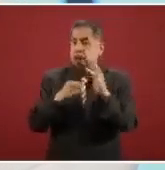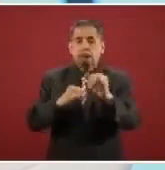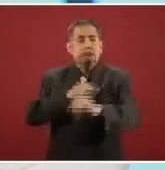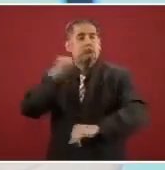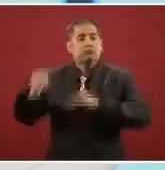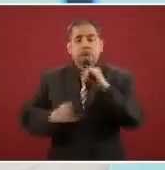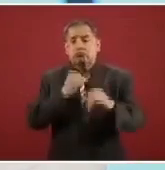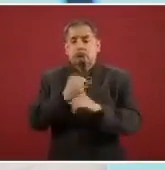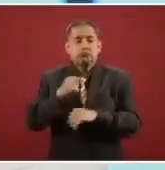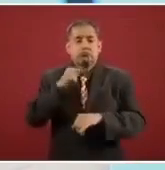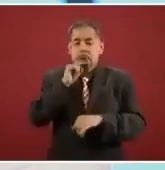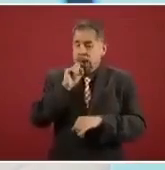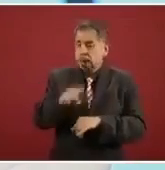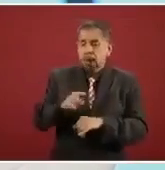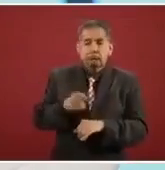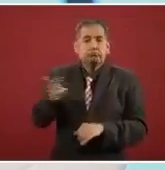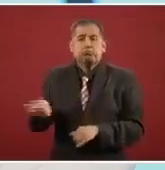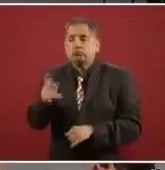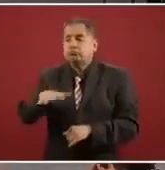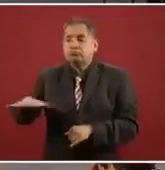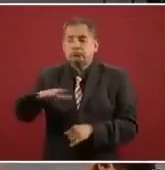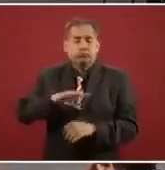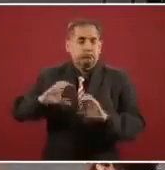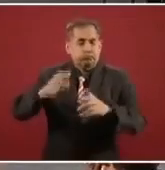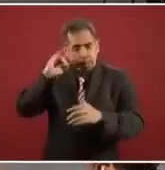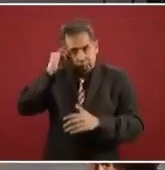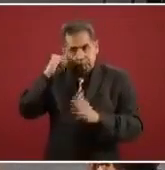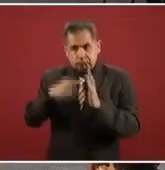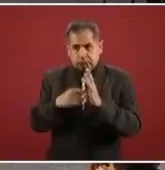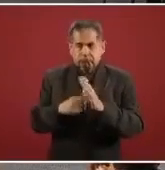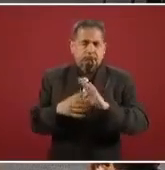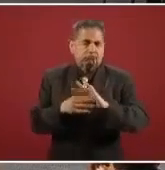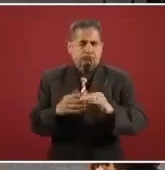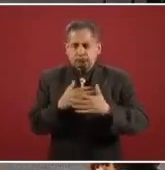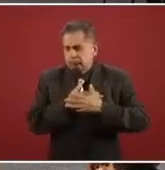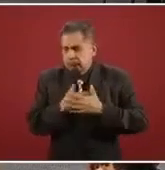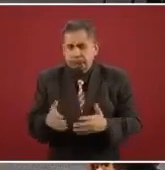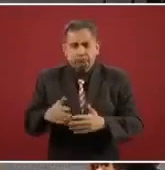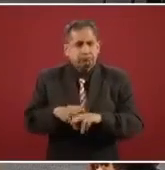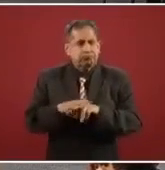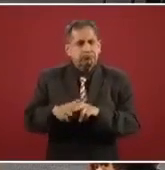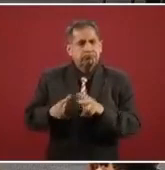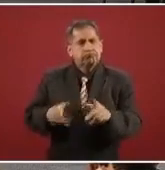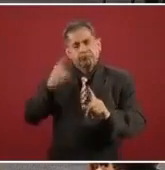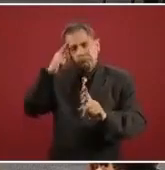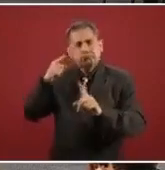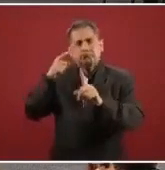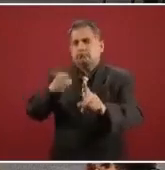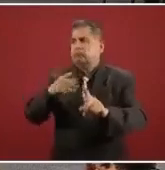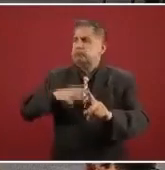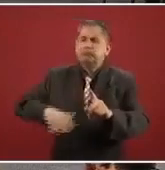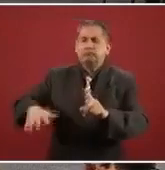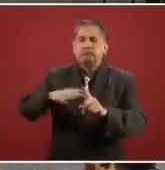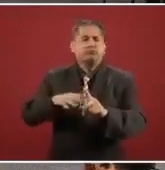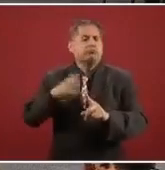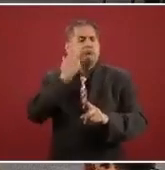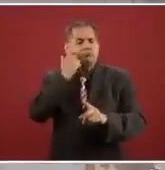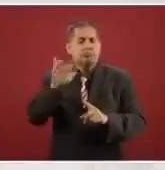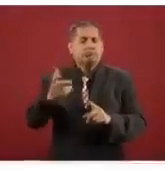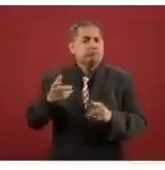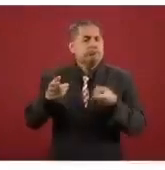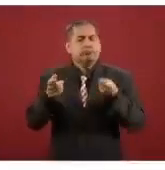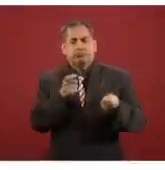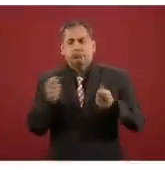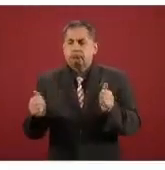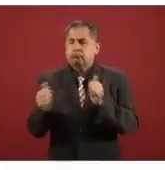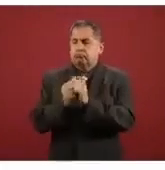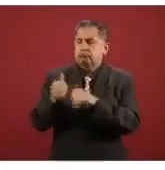en la materia y sobre todo este noble y anhelado propósito de nuestro pueblo de gobernar obedeciendo